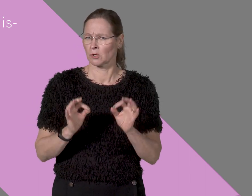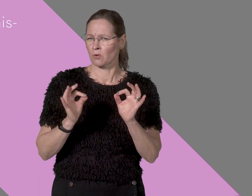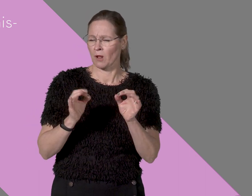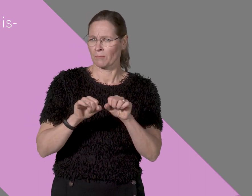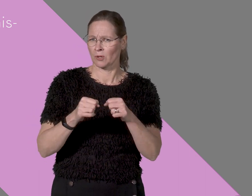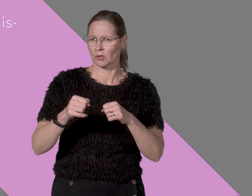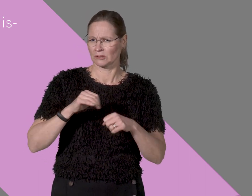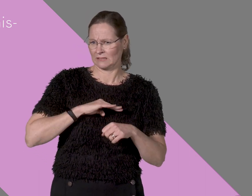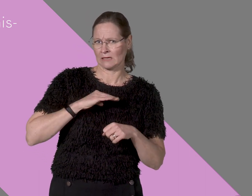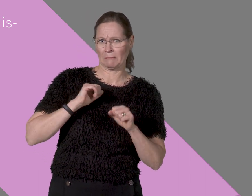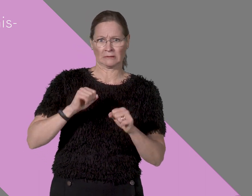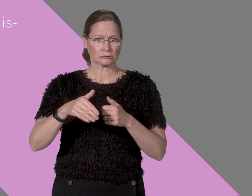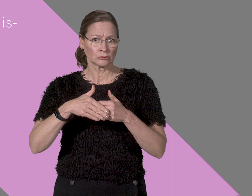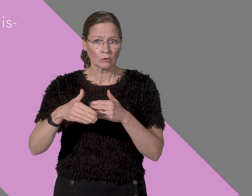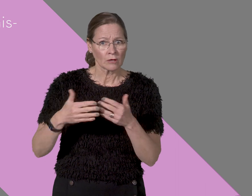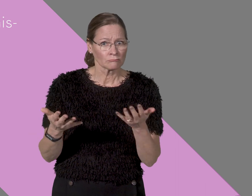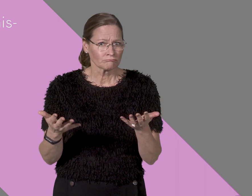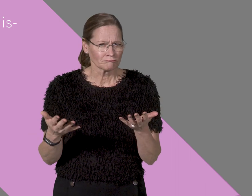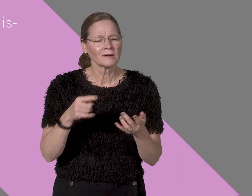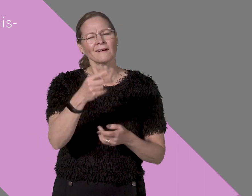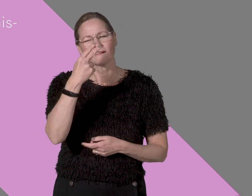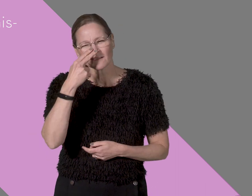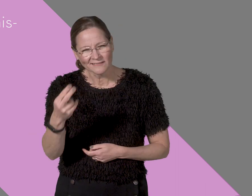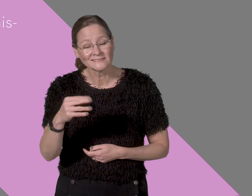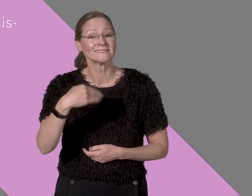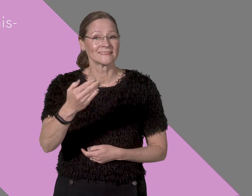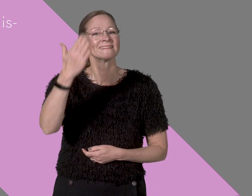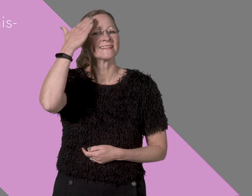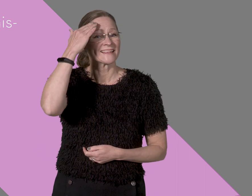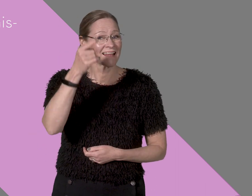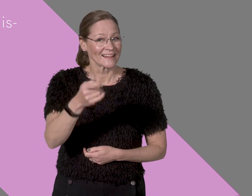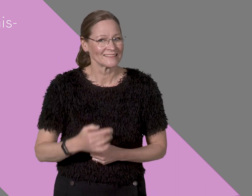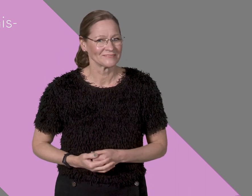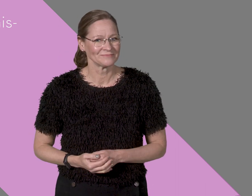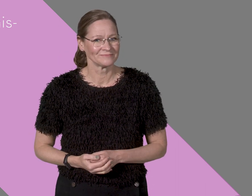Miten murrosikään pitäisi suhtautua? Katso, niin tiedät!